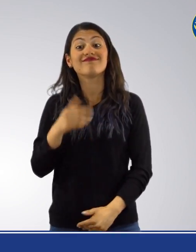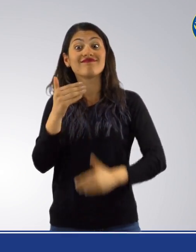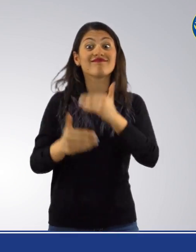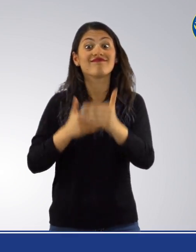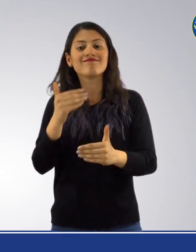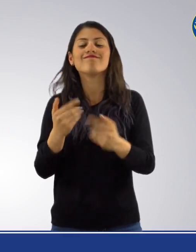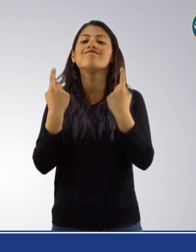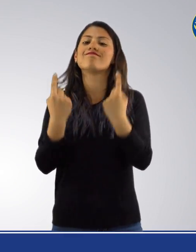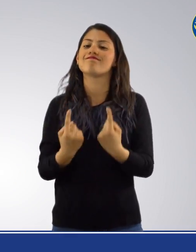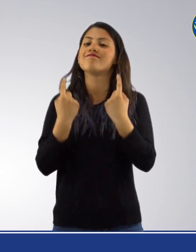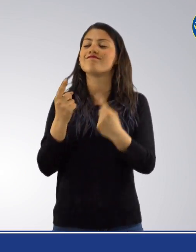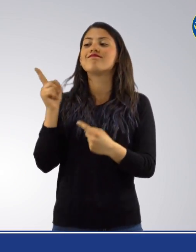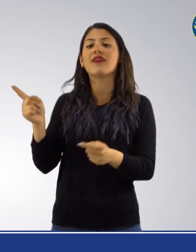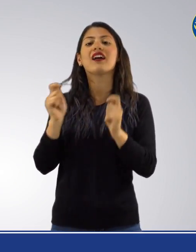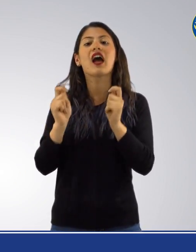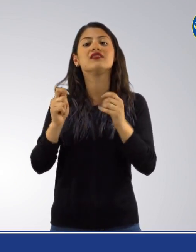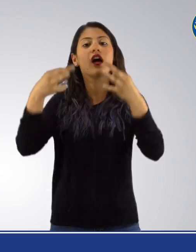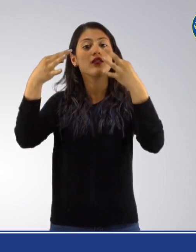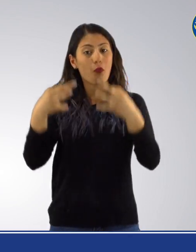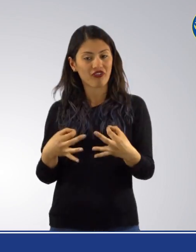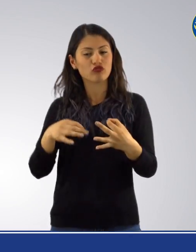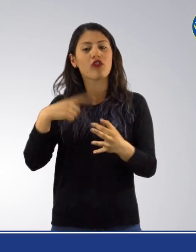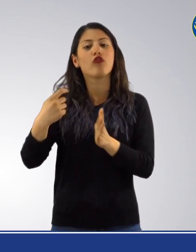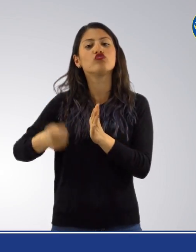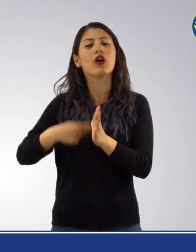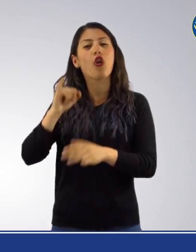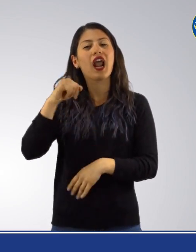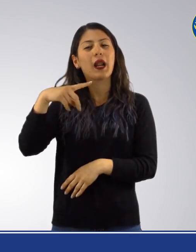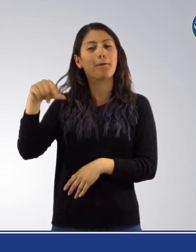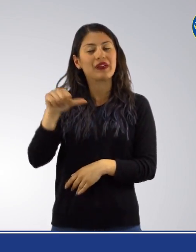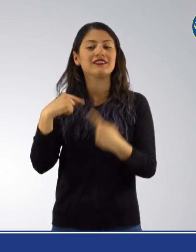L'Ape Sociale non è ancora operativo in quanto bisogna attendere la pubblicazione sulla Gazzetta Ufficiale